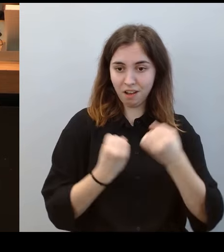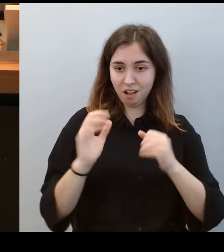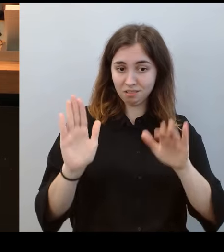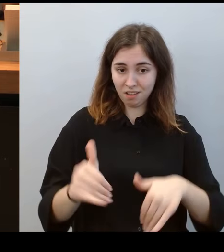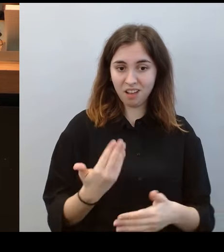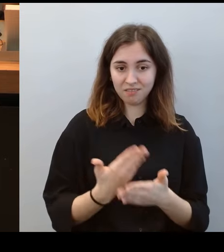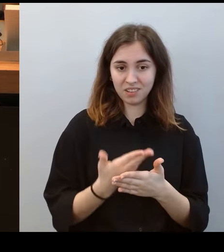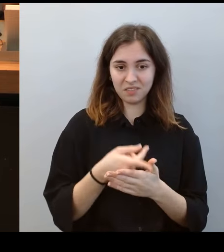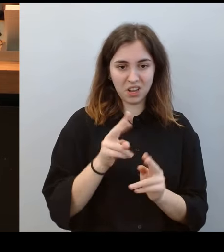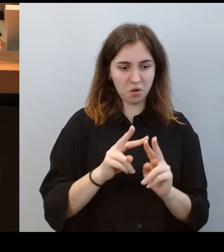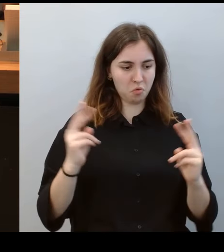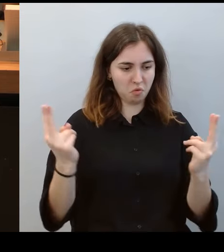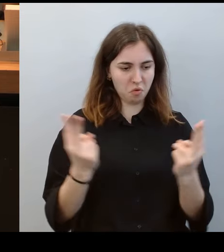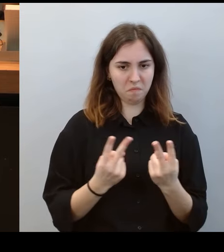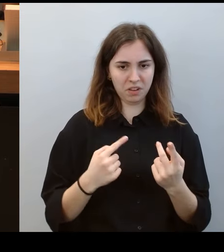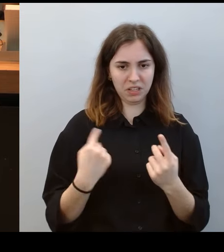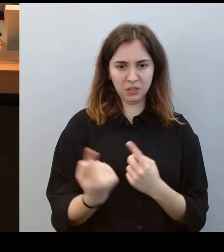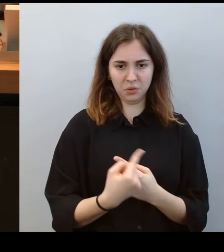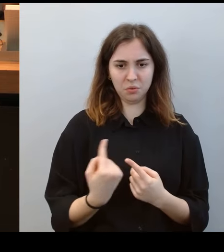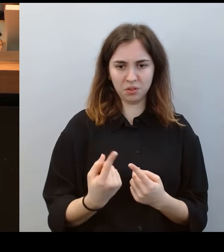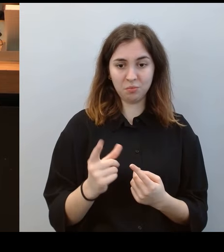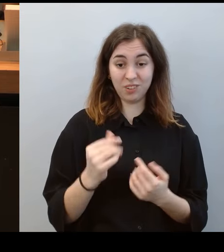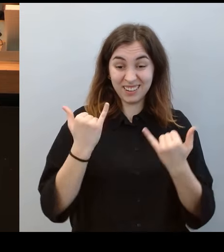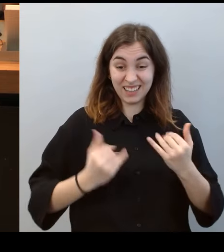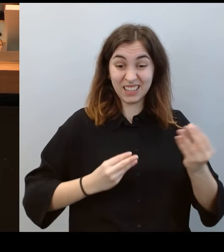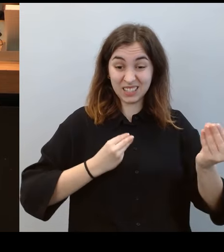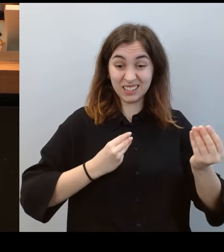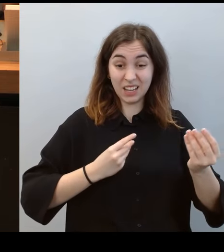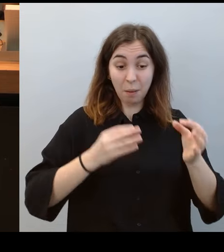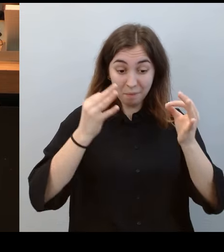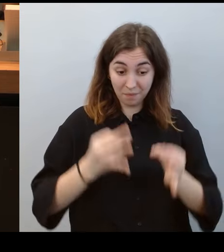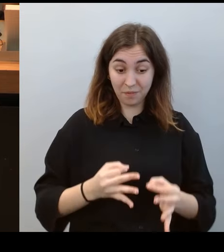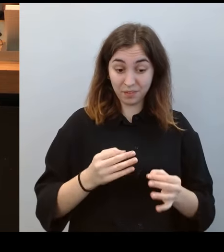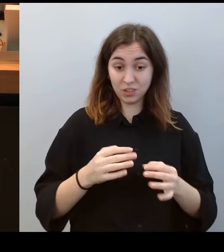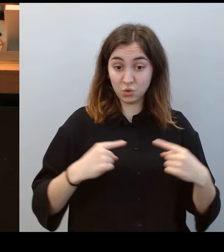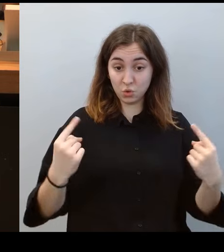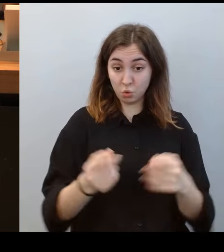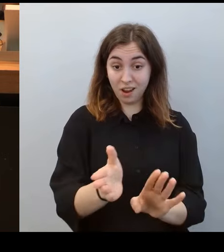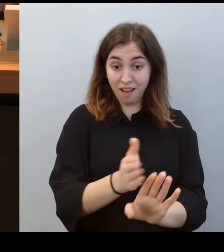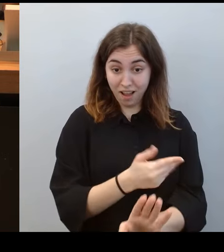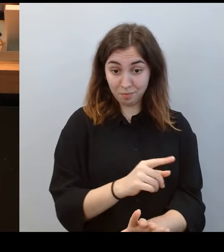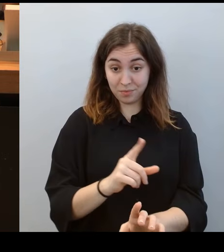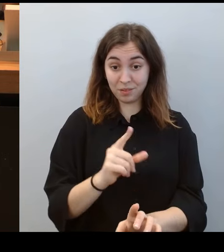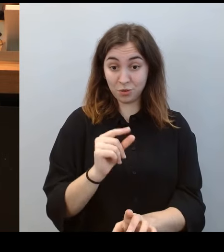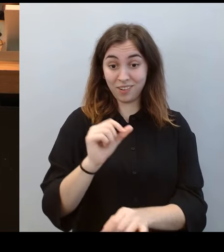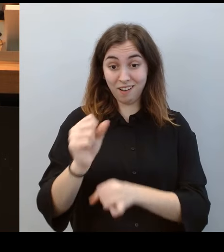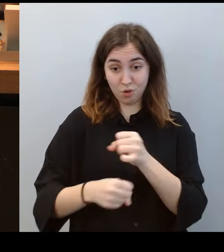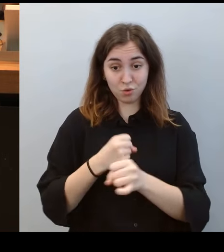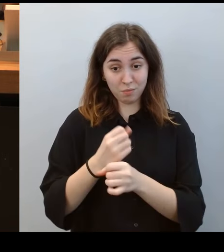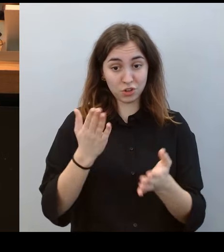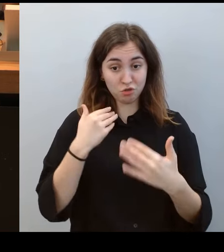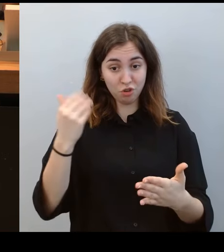Verschlechterung der Luftqualität führen kann. Deshalb hat sich auch die Luftqualität in den Städten, in denen